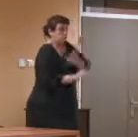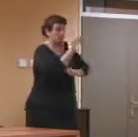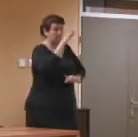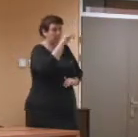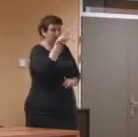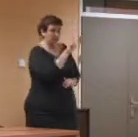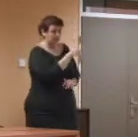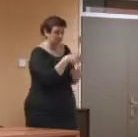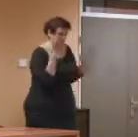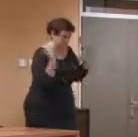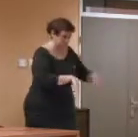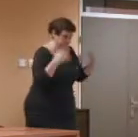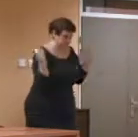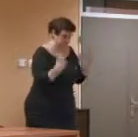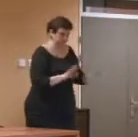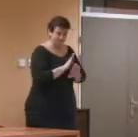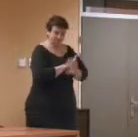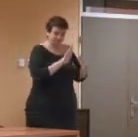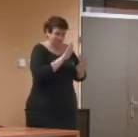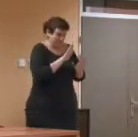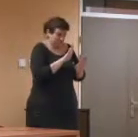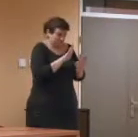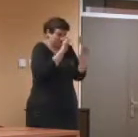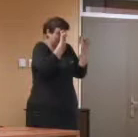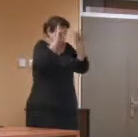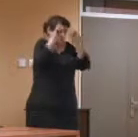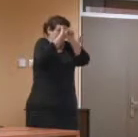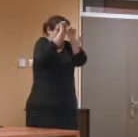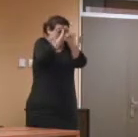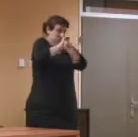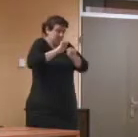de presenciar algo inimaginable, un personaje que después, cuando